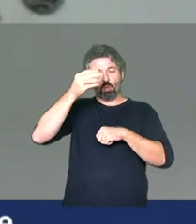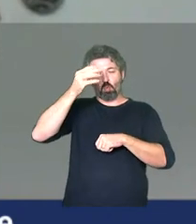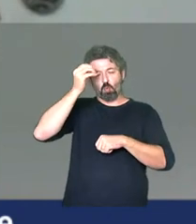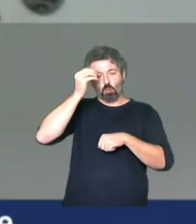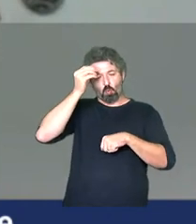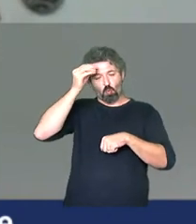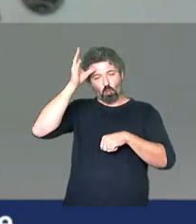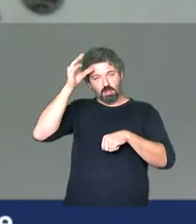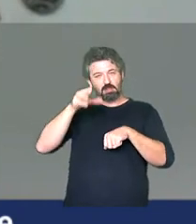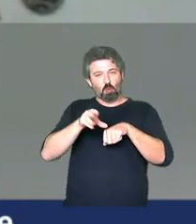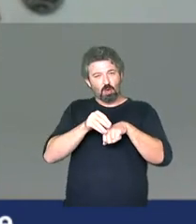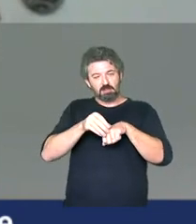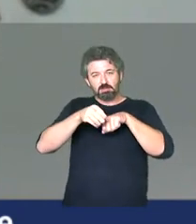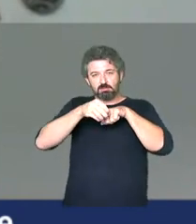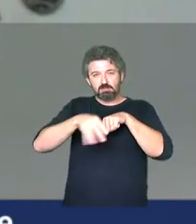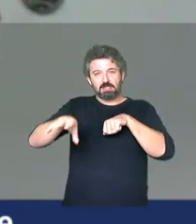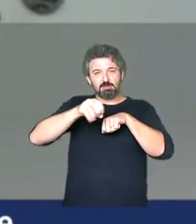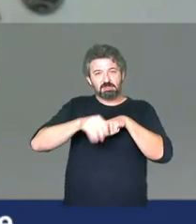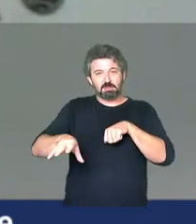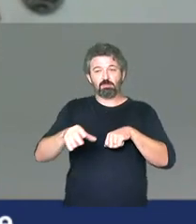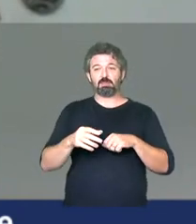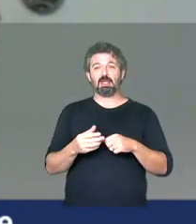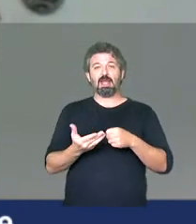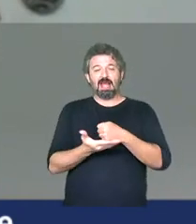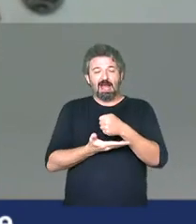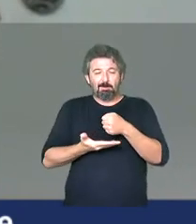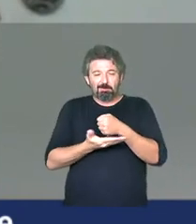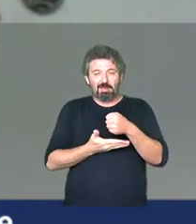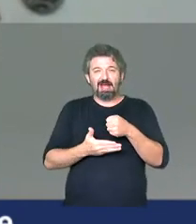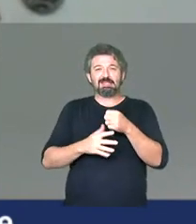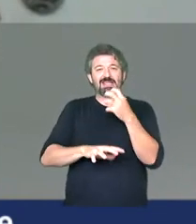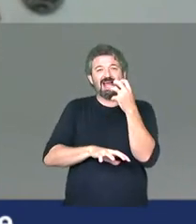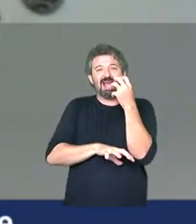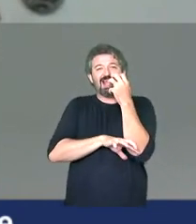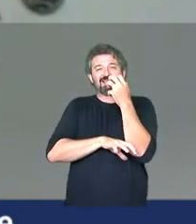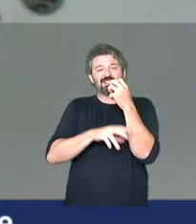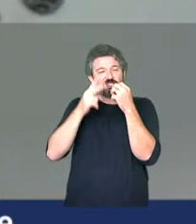LEGÍTIMO QUE A GENTE FAZ, TRANSMISSÃO DE CONHECIMENTO, FORTALECIMENTO DE NOSSAS RAÍZES BRASILEIRAS. RAÍZES